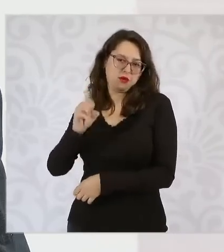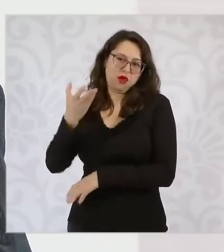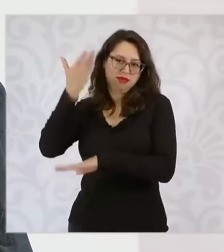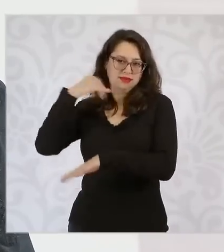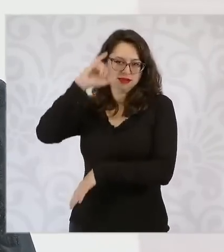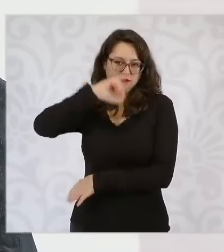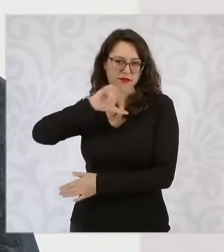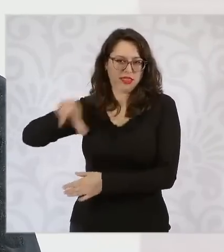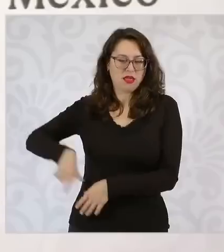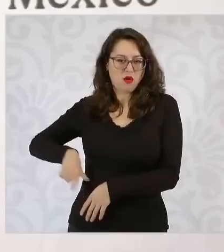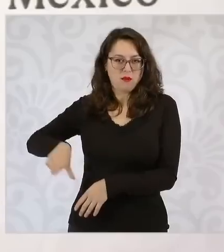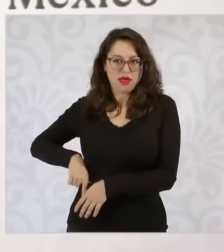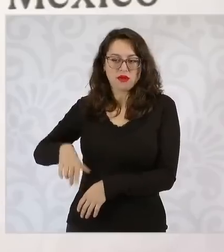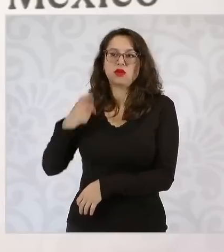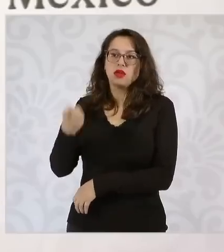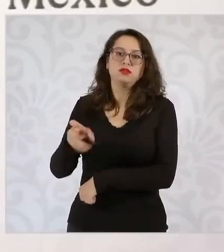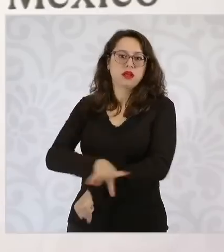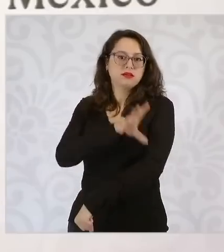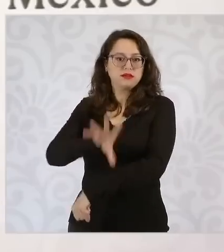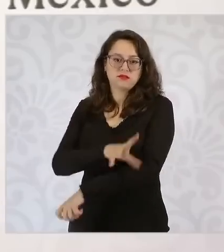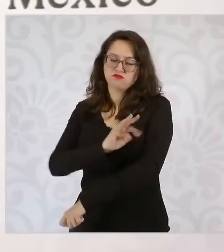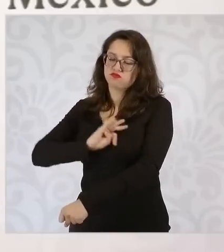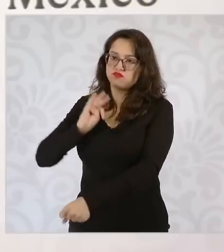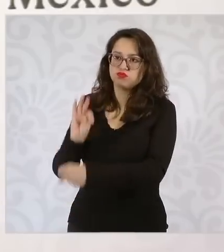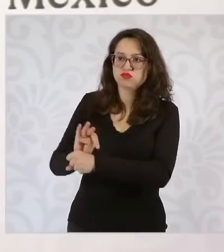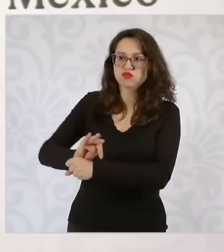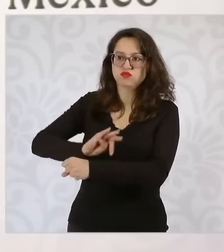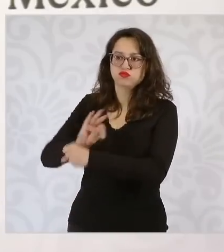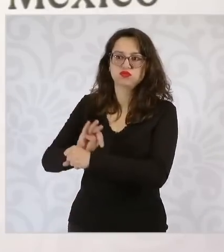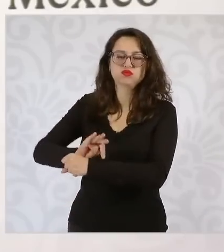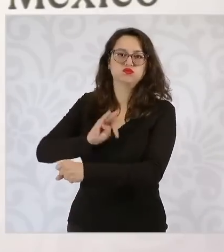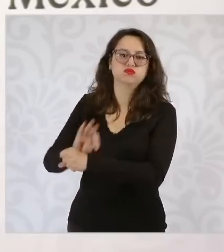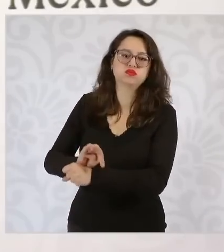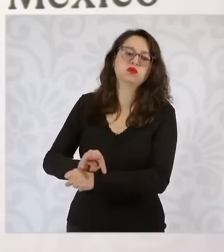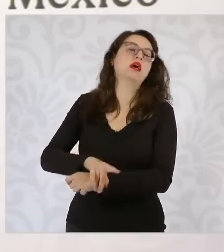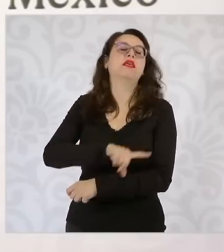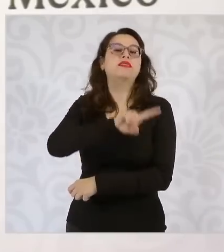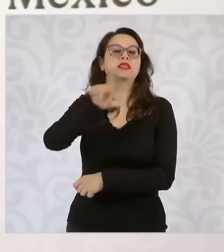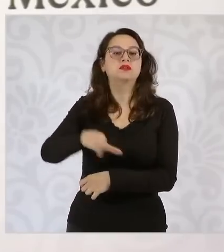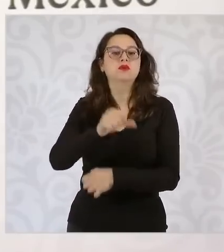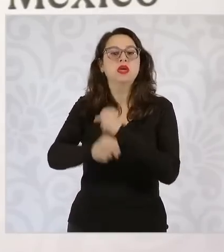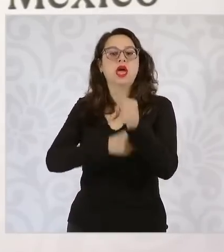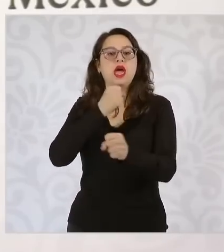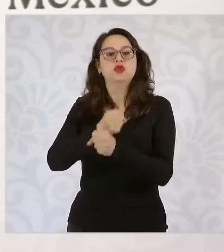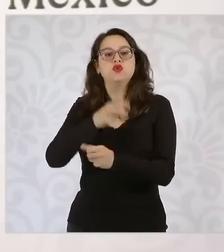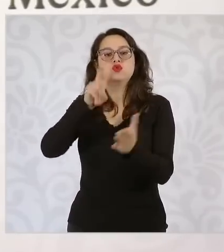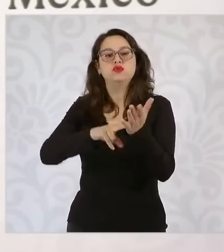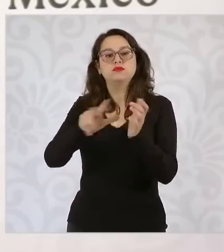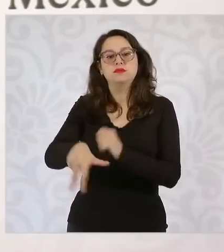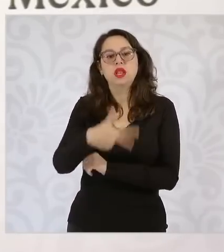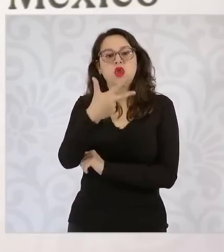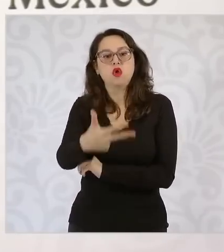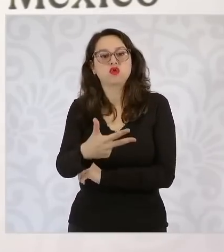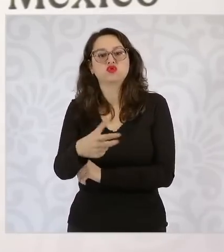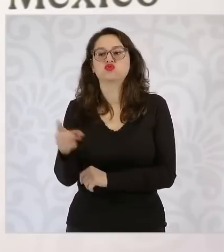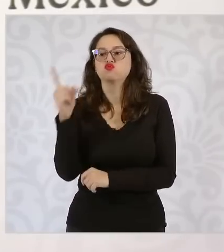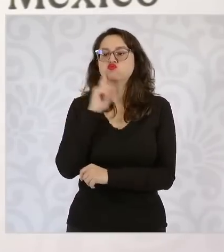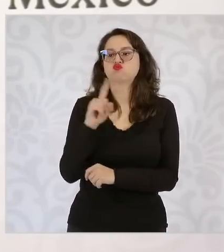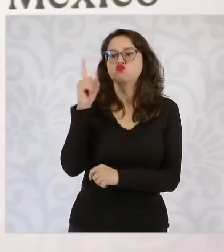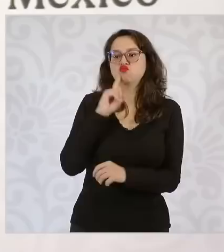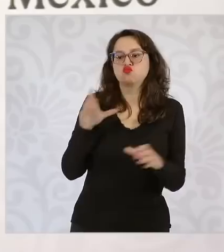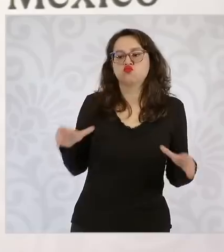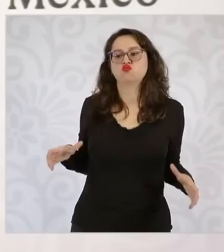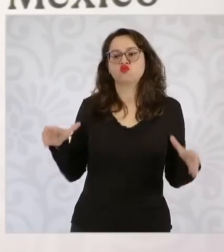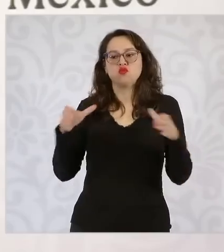el sector eléctrico en el 2008 con Las Adelitas del petróleo que coordinamos aquel movimiento de